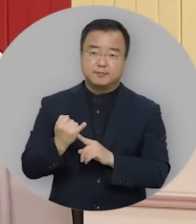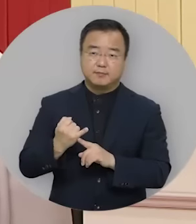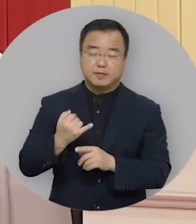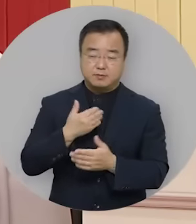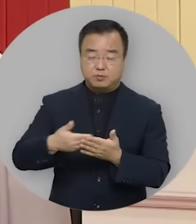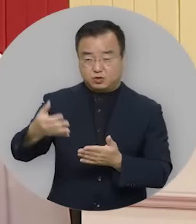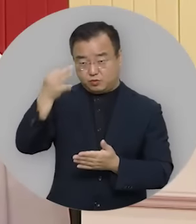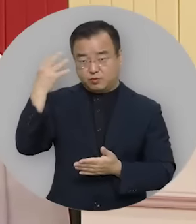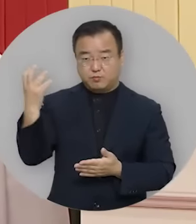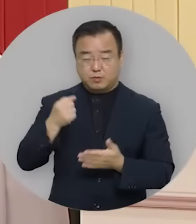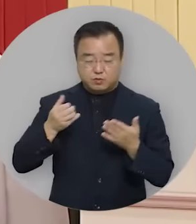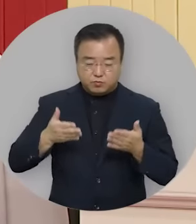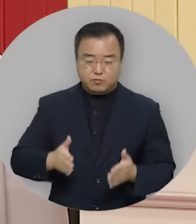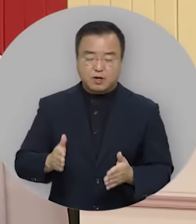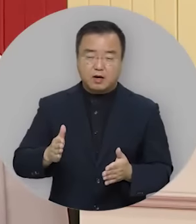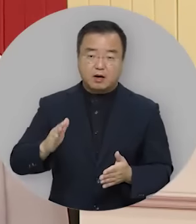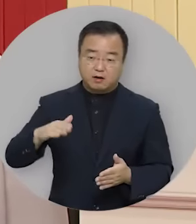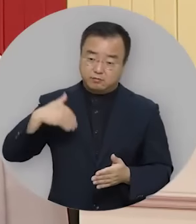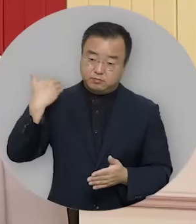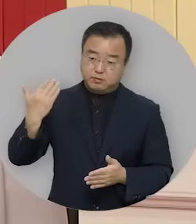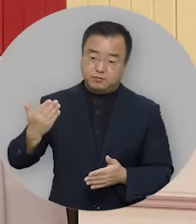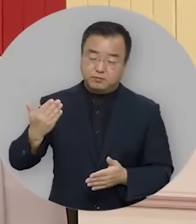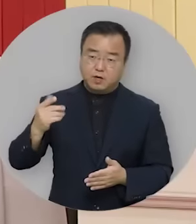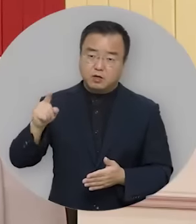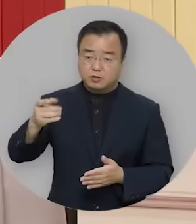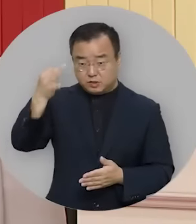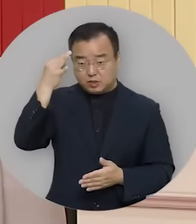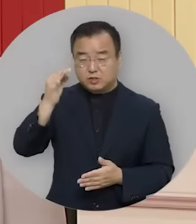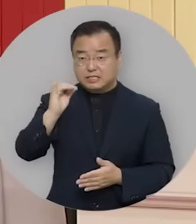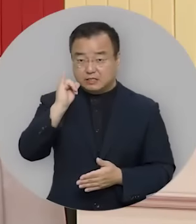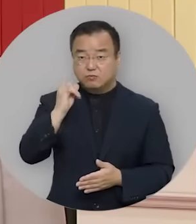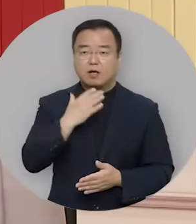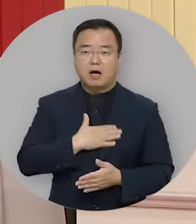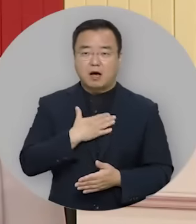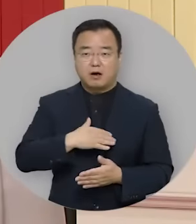아니면 그 이후에 저런 재능이 있다는 걸 발견하신 겁니까?